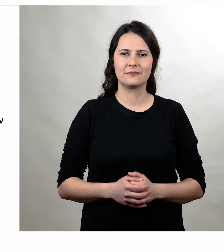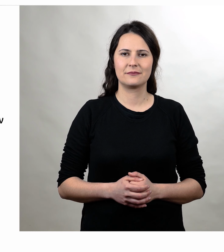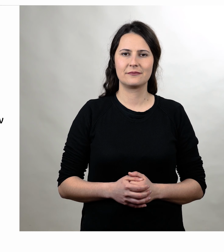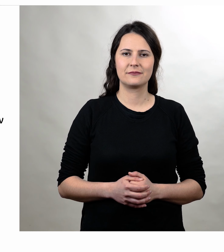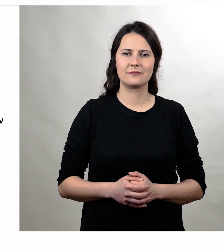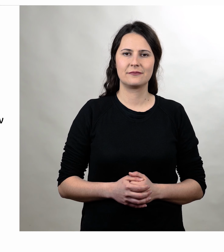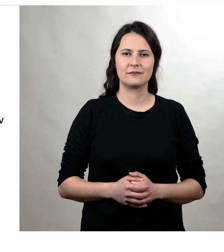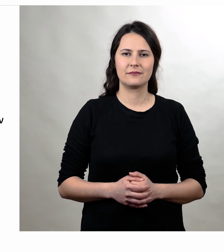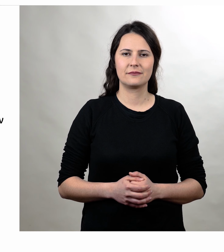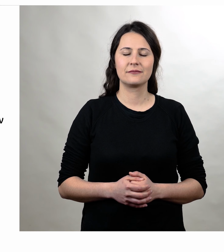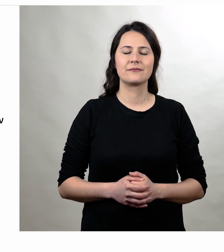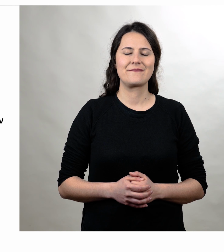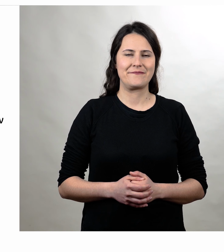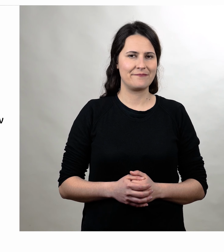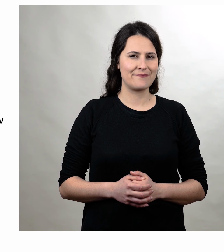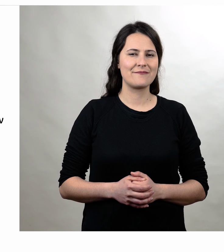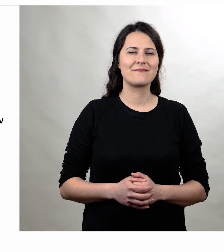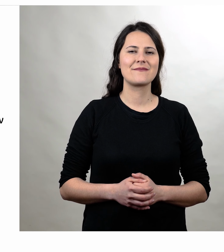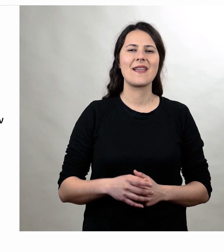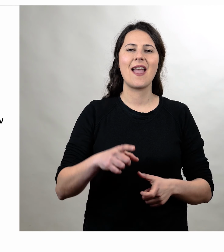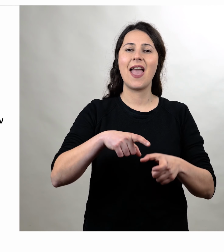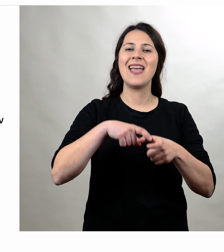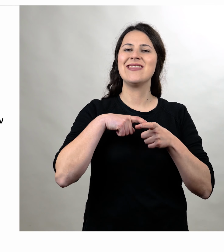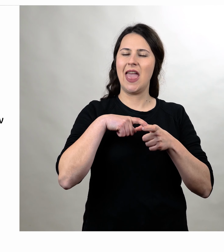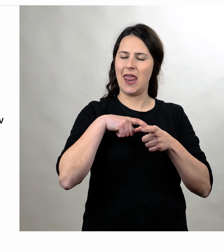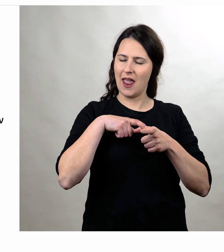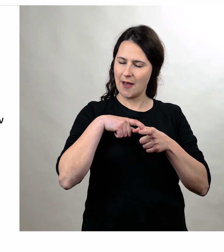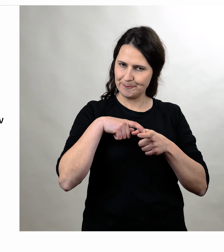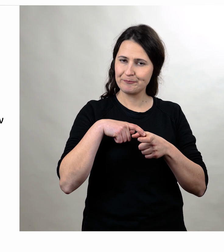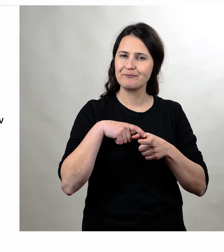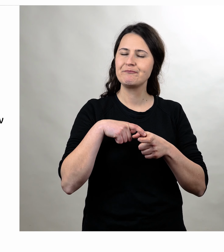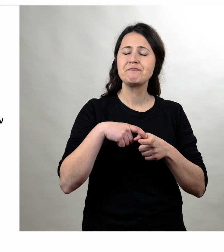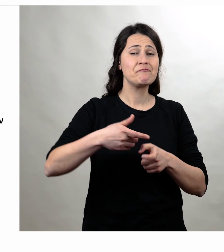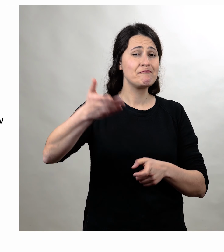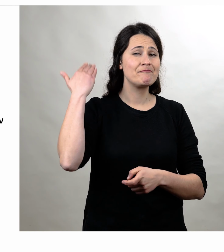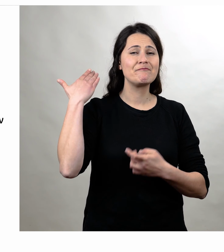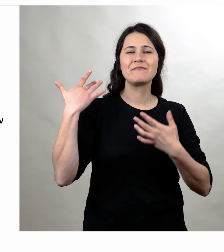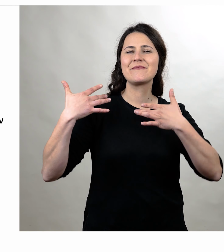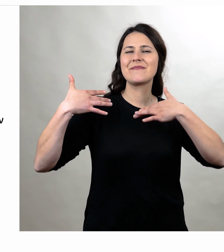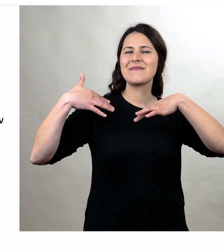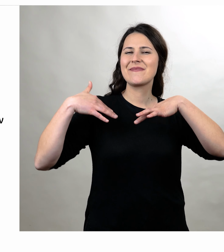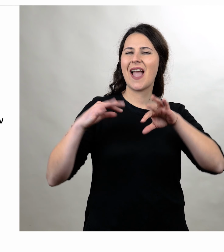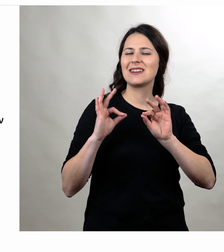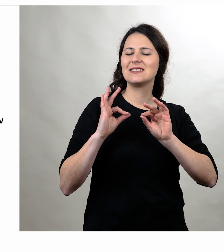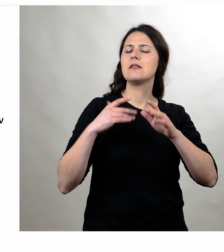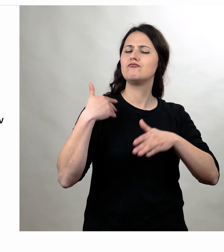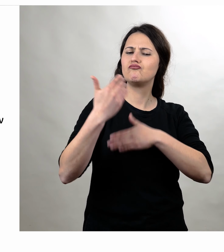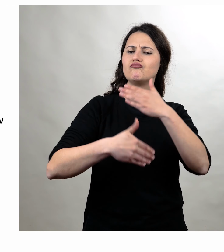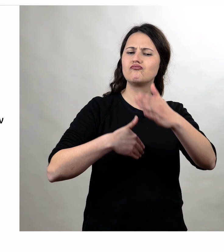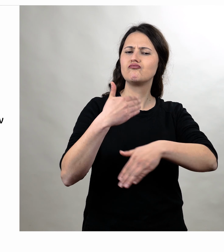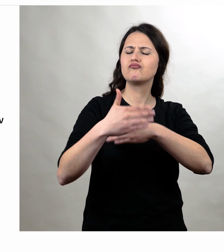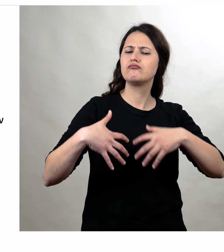Αυτή η εταιρεία ξεκίνησε τις δραστηριότητές της το 2004.